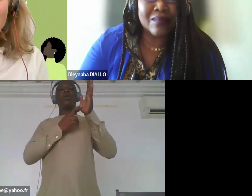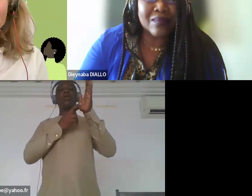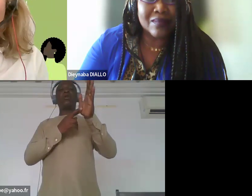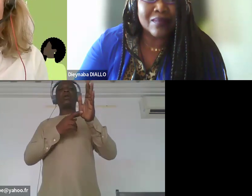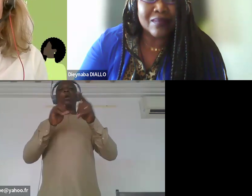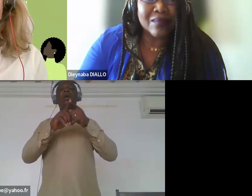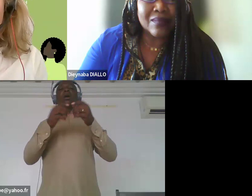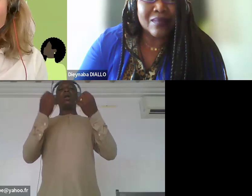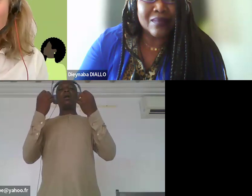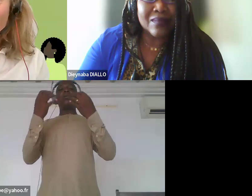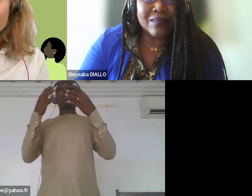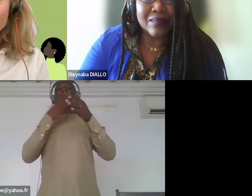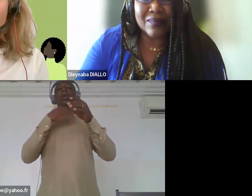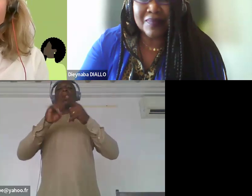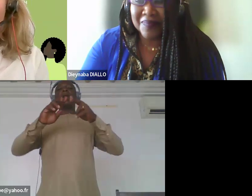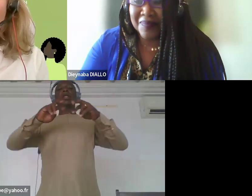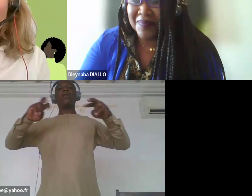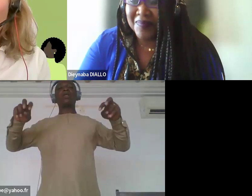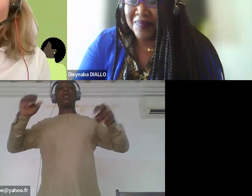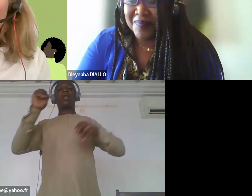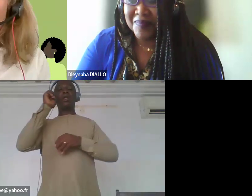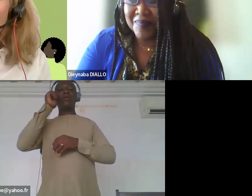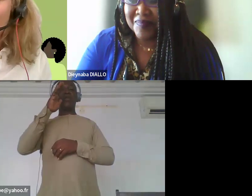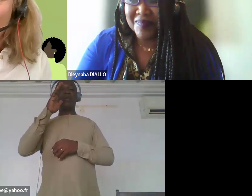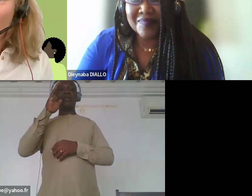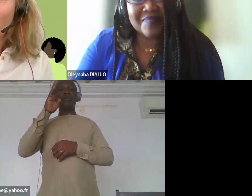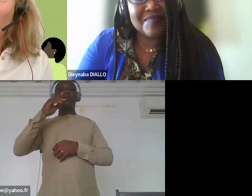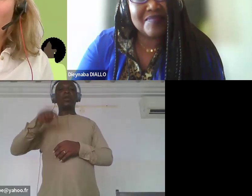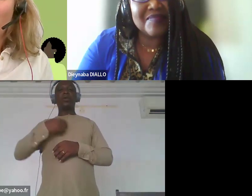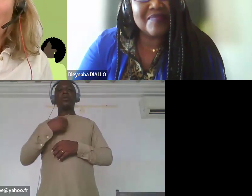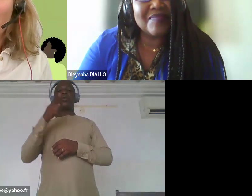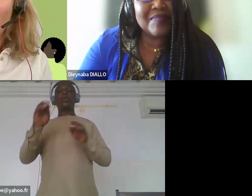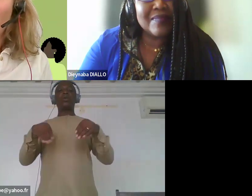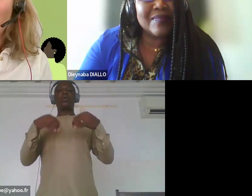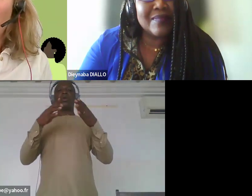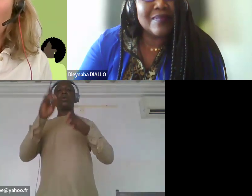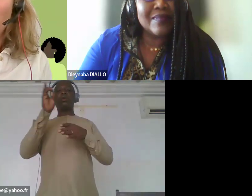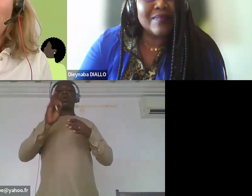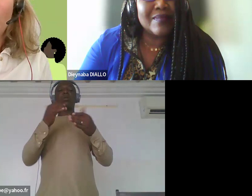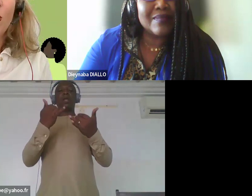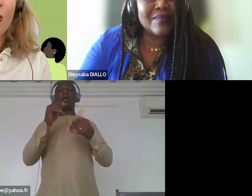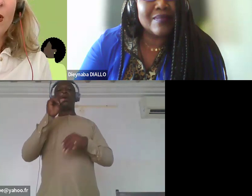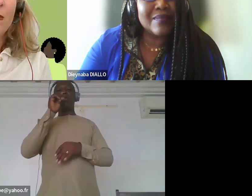et à la diversité des femmes euh nous te donnons donc maintenant le micro ma